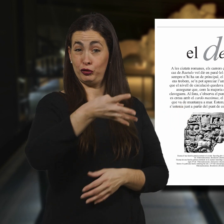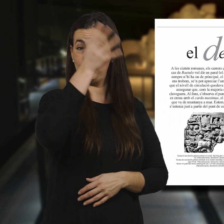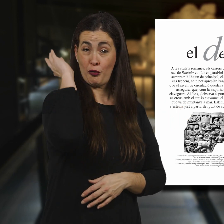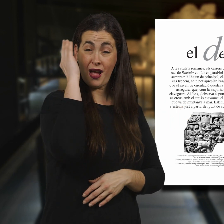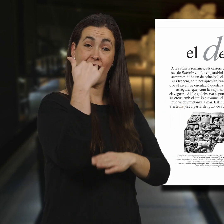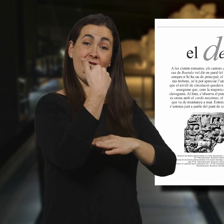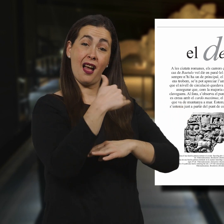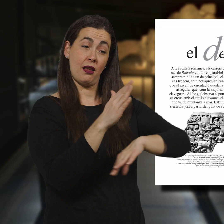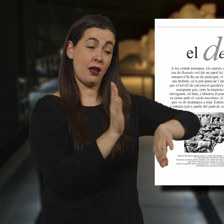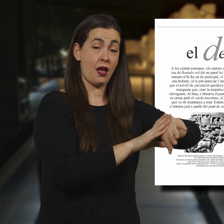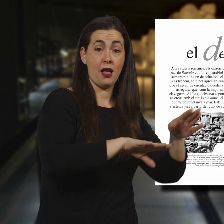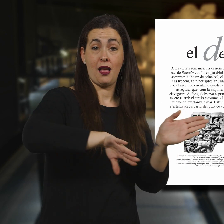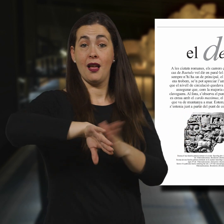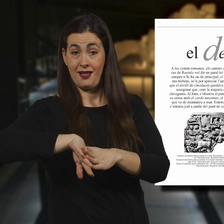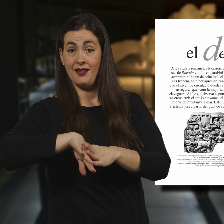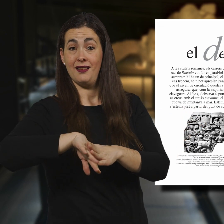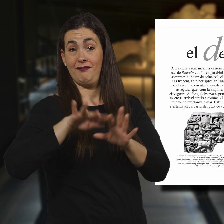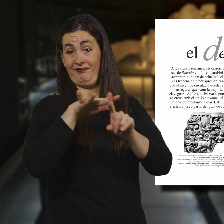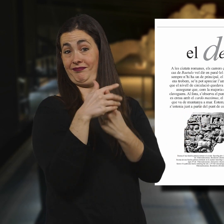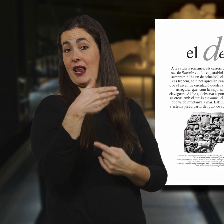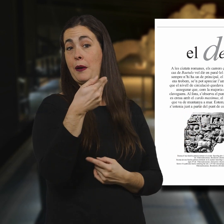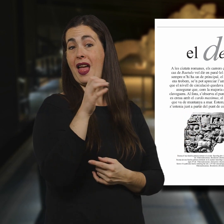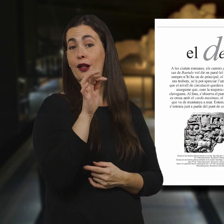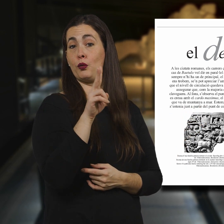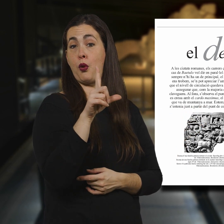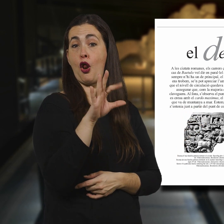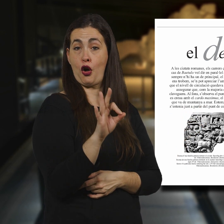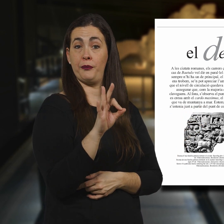A les ciutats romanes, els carrers que discorren d’est a oest,